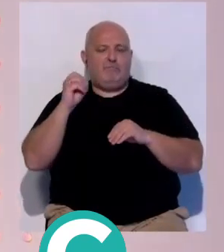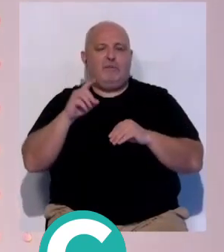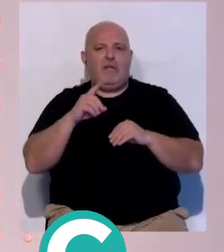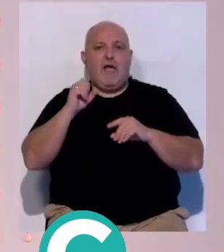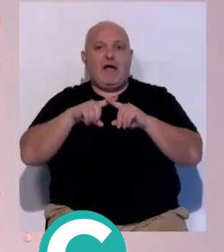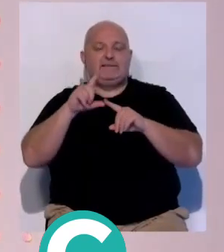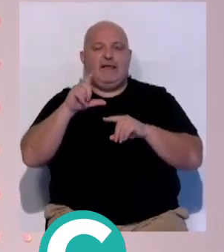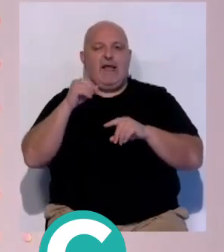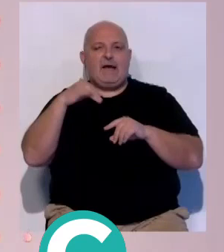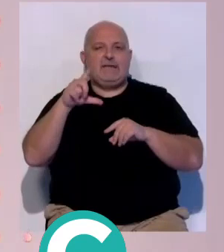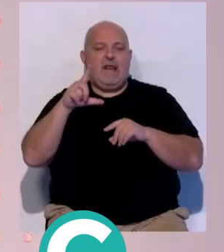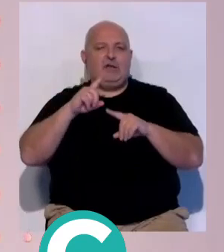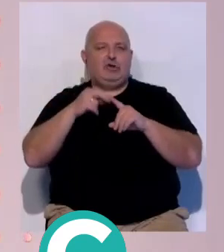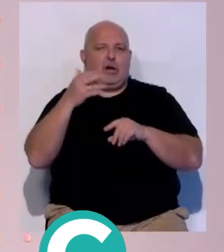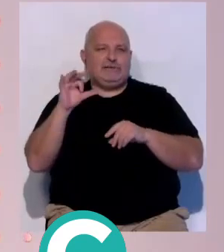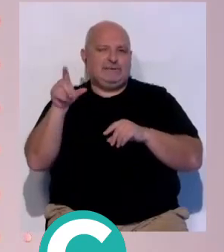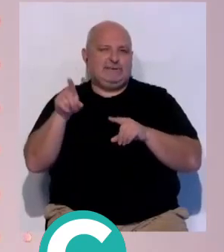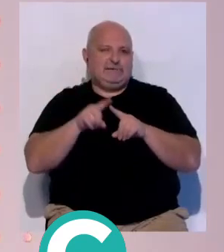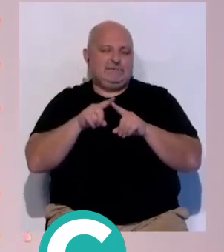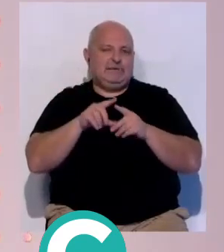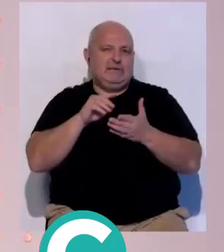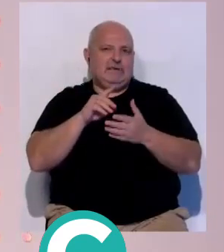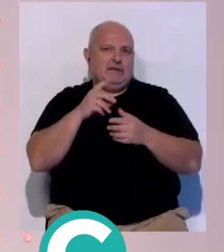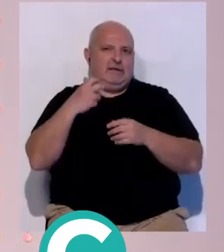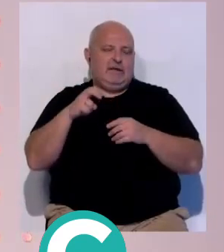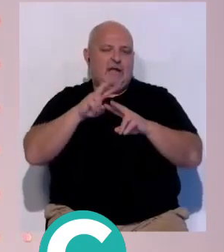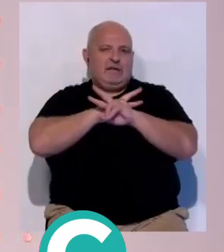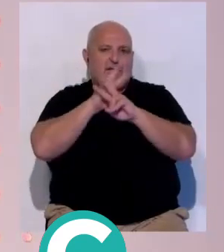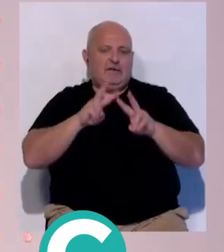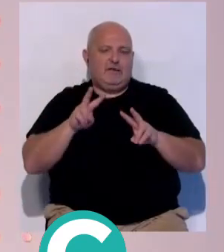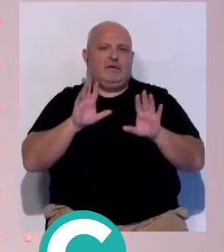Torres es reconocido periodista y especialista del Fútbol Internacional moderada por nuestro